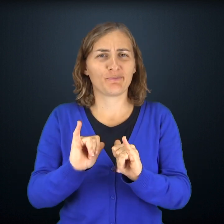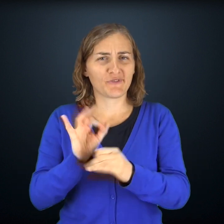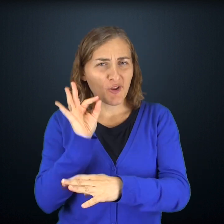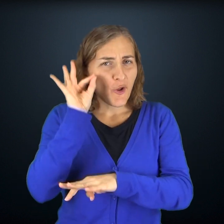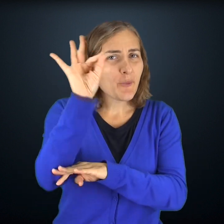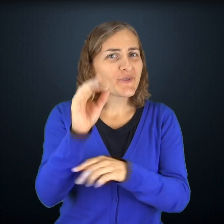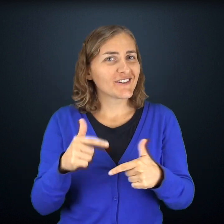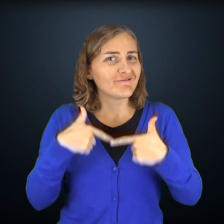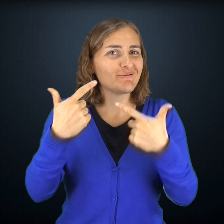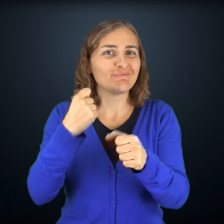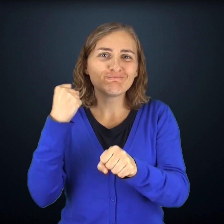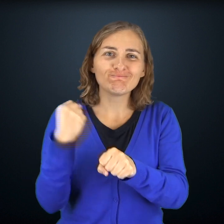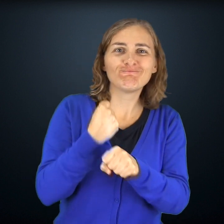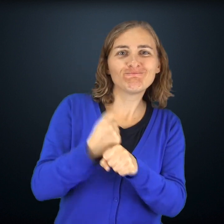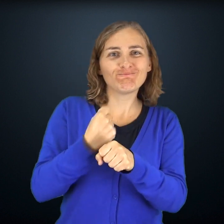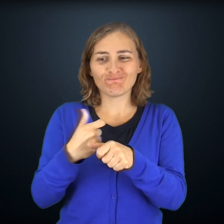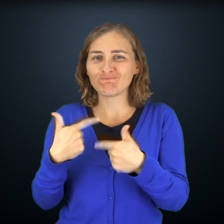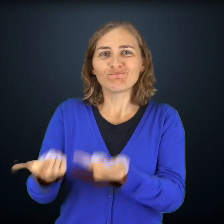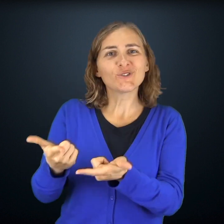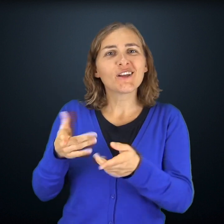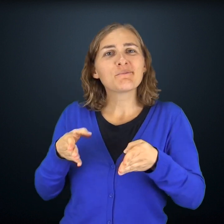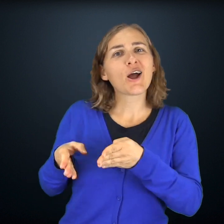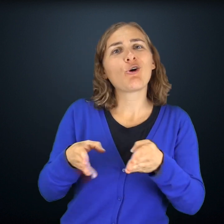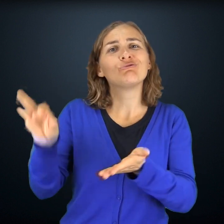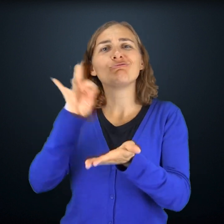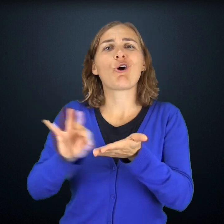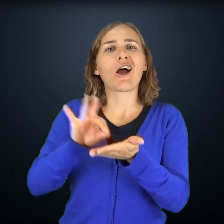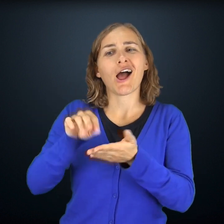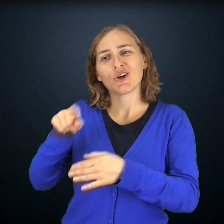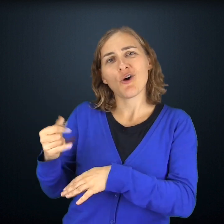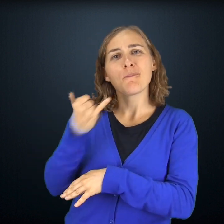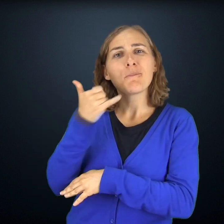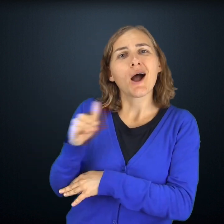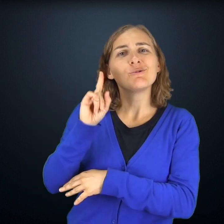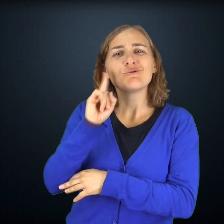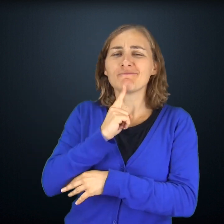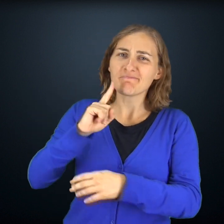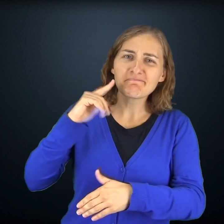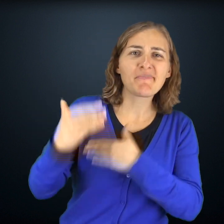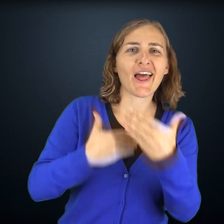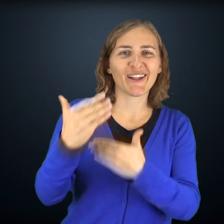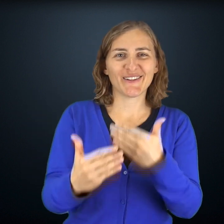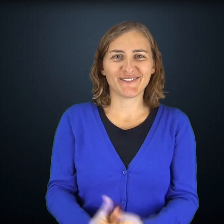per offrire un percorso scolastico al bambino o ragazzo sordo sempre migliore.